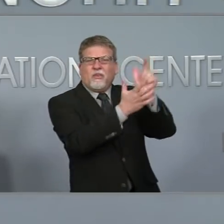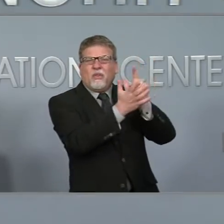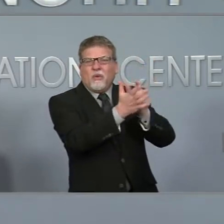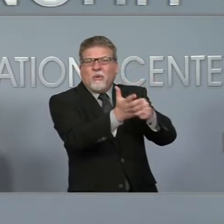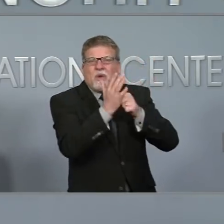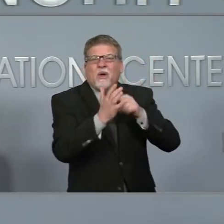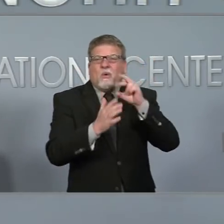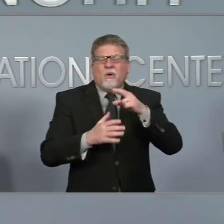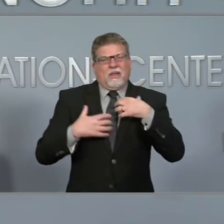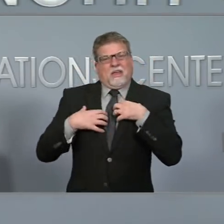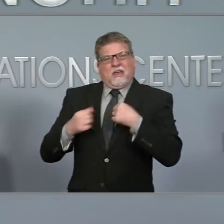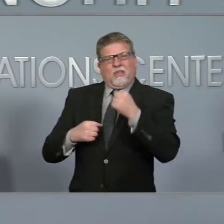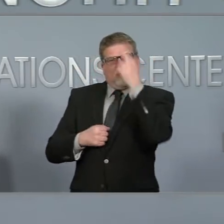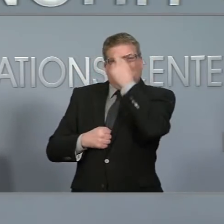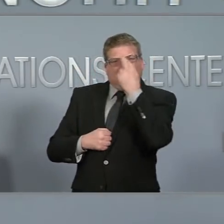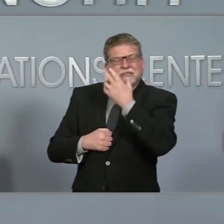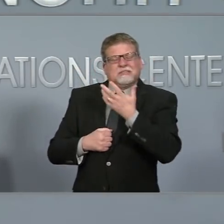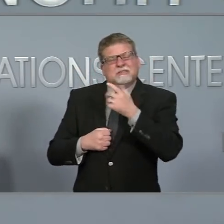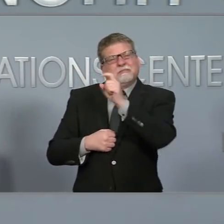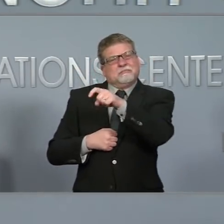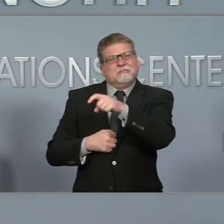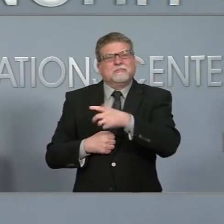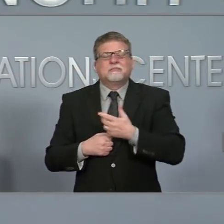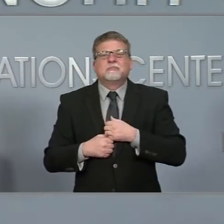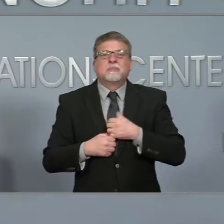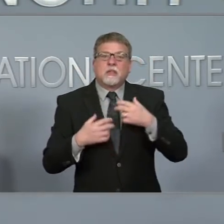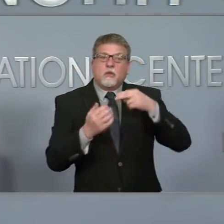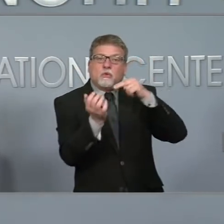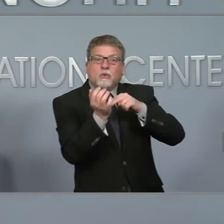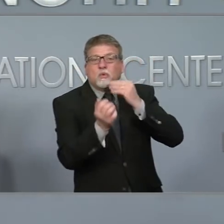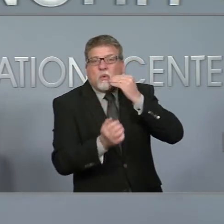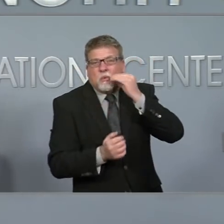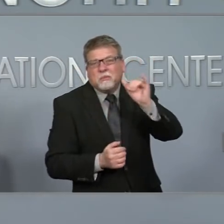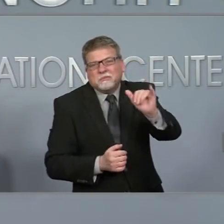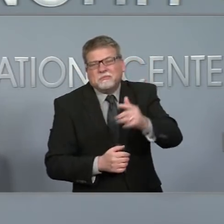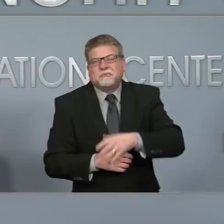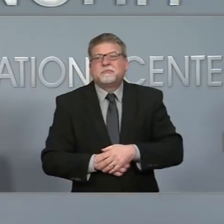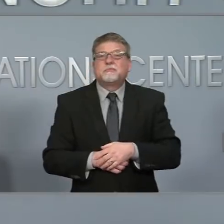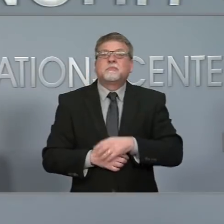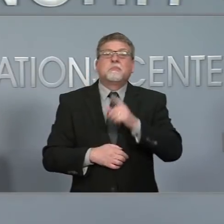El aprender a vivir con este virus es una realidad que seguiremos afrontando.